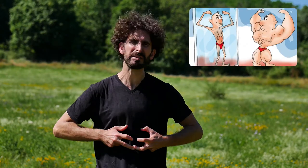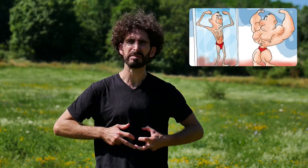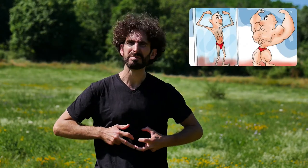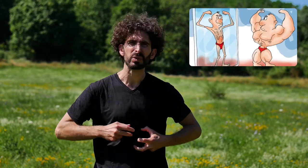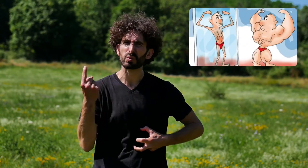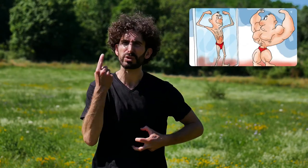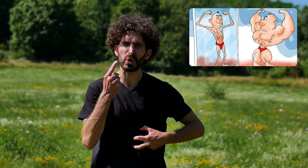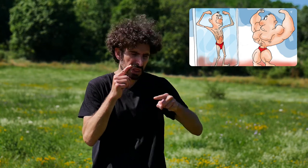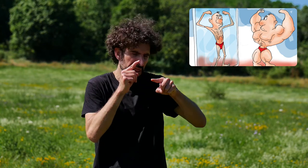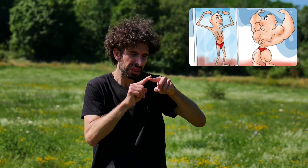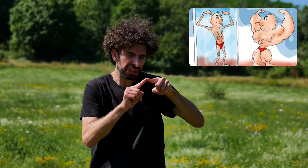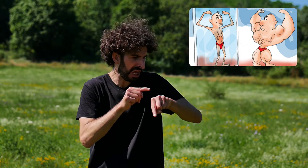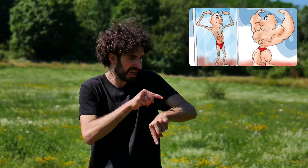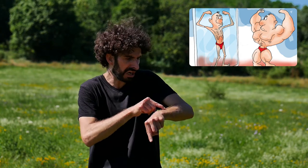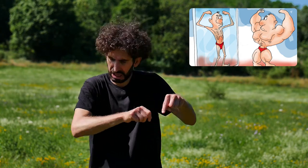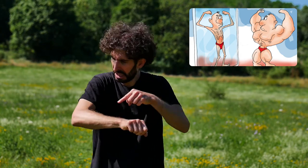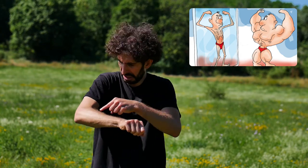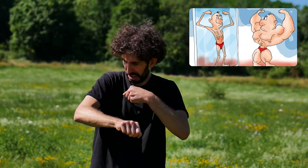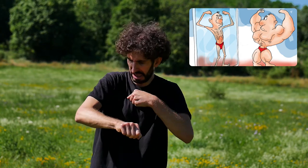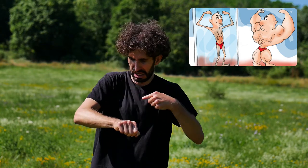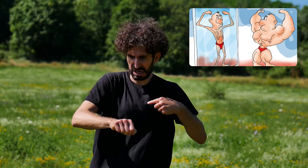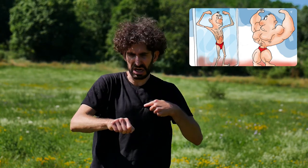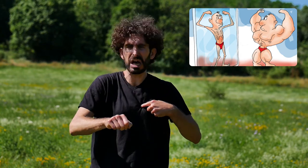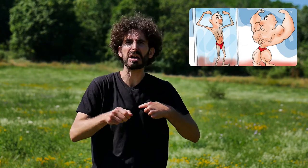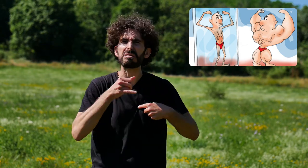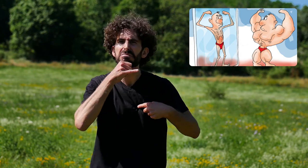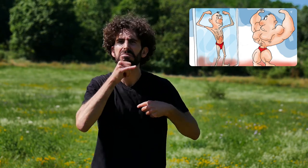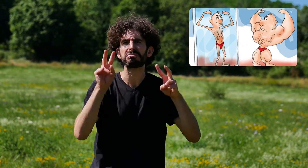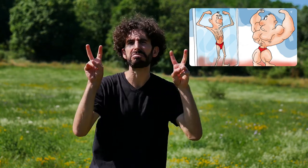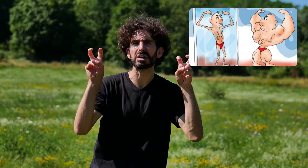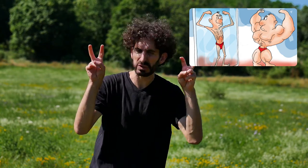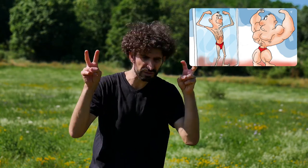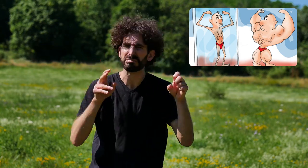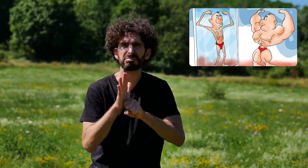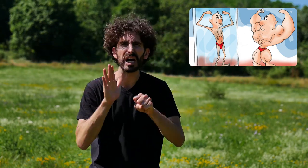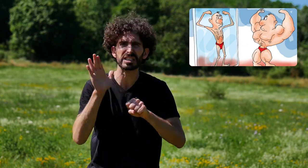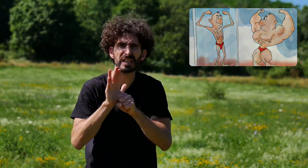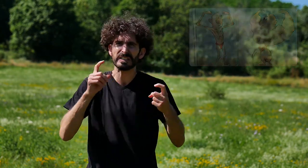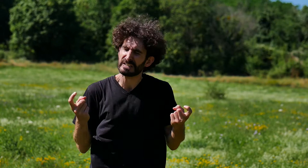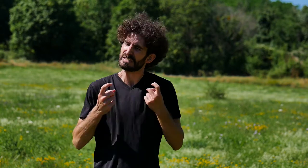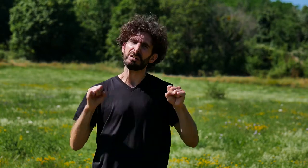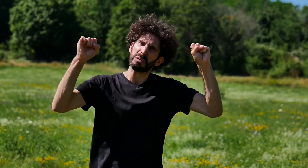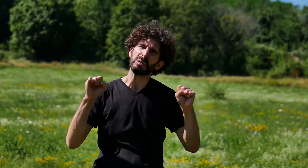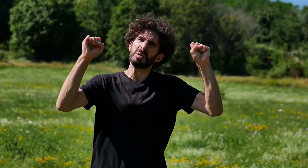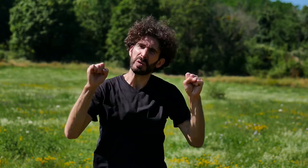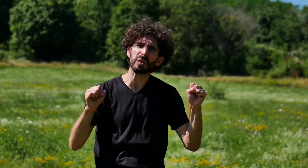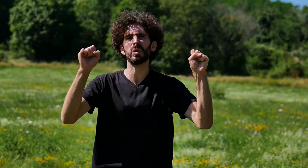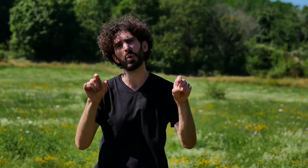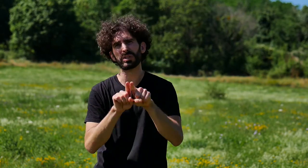des défauts seront toujours perçus. Ce n'est jamais assez. La personne continue ses excercices